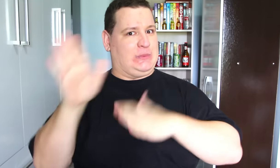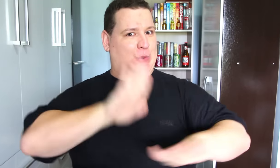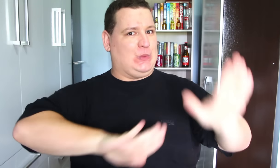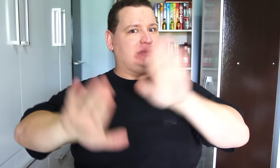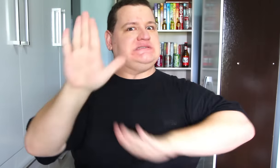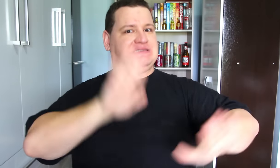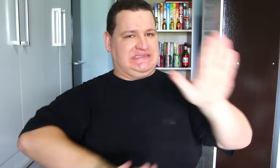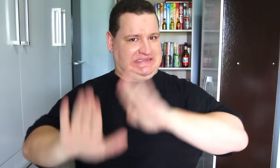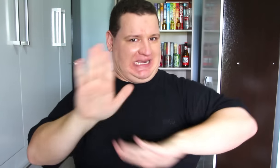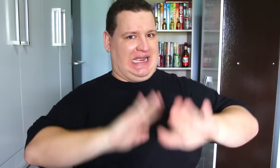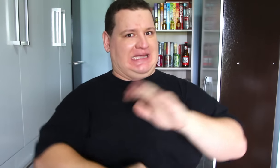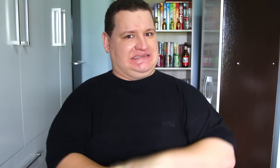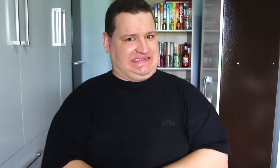Precisa tomar cuidado.